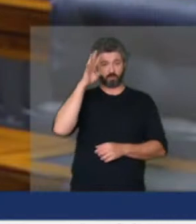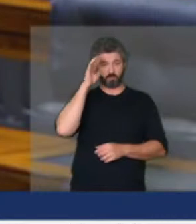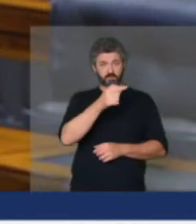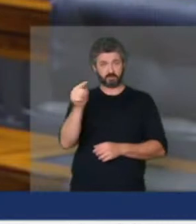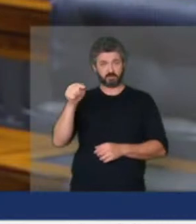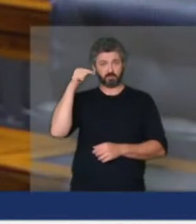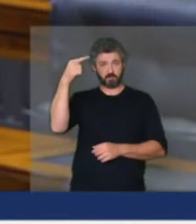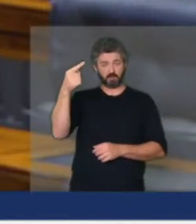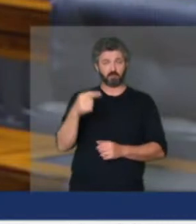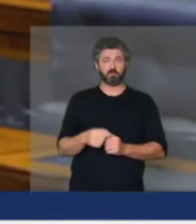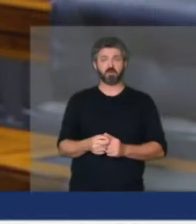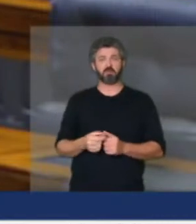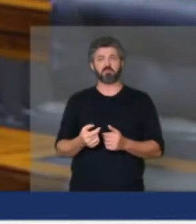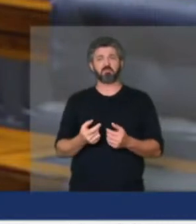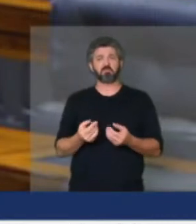NÃO ADOTARMOS O PROCEDIMENTO DE PRAXE DAS COMISSÕES, QUE